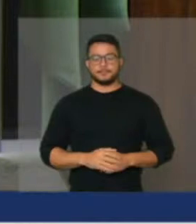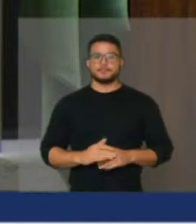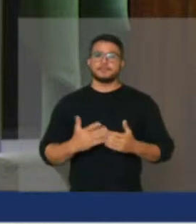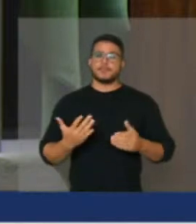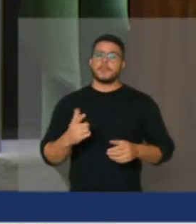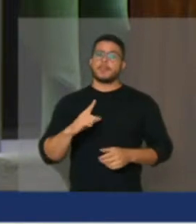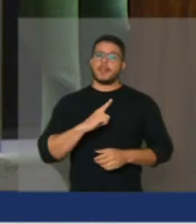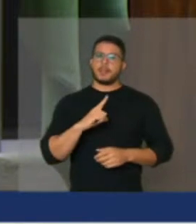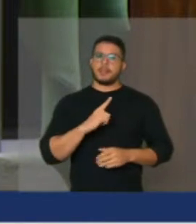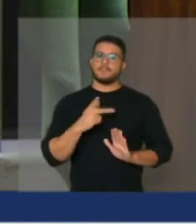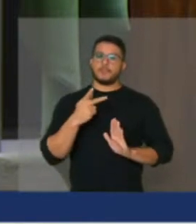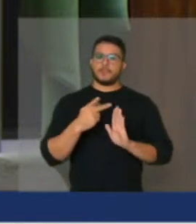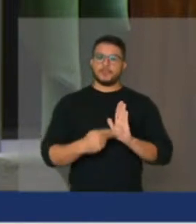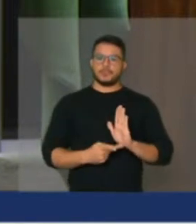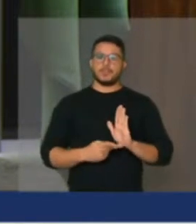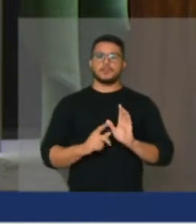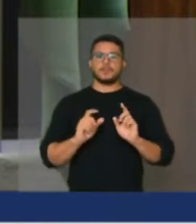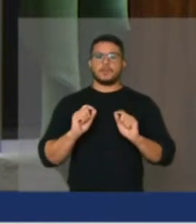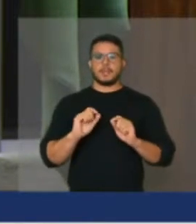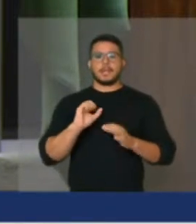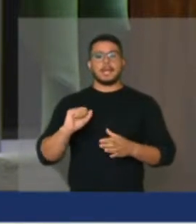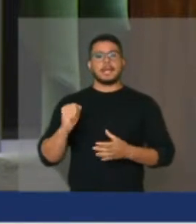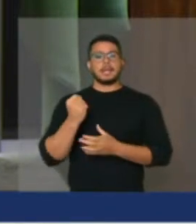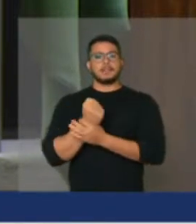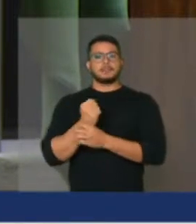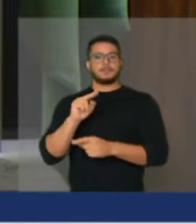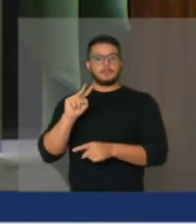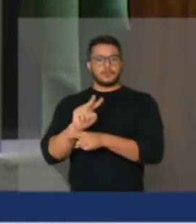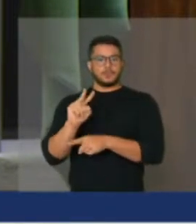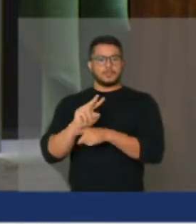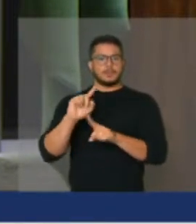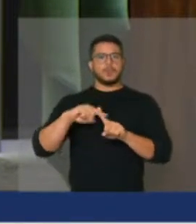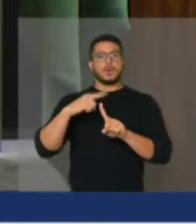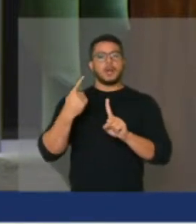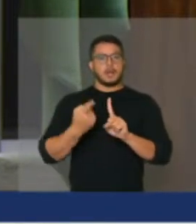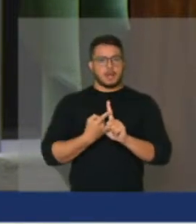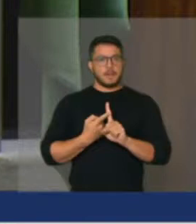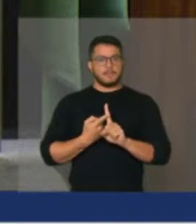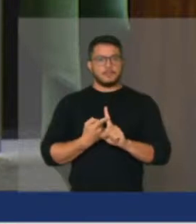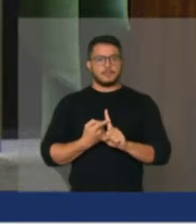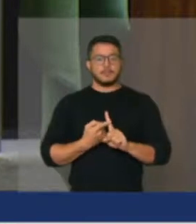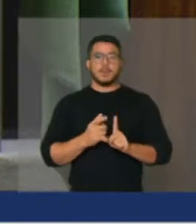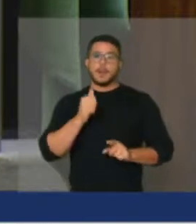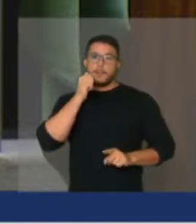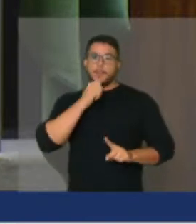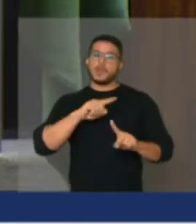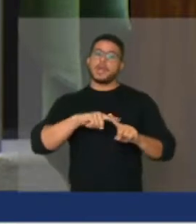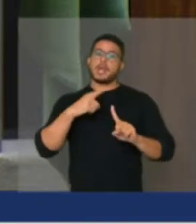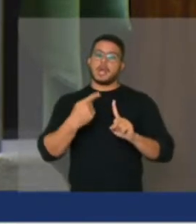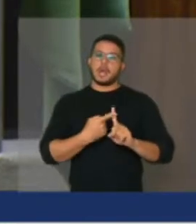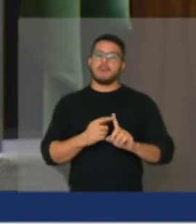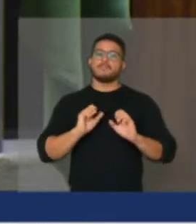QUE ASSEGURAVA PROTEÇÃO PARA AS GRÁVIDAS, PORQUE AS GRÁVIDAS PODERIAM SER AFASTADAS DO LOCAL DE TRABALHO E, A PARTIR DAÍ, TERIA DIREITO A TODOS OS BENEFÍ